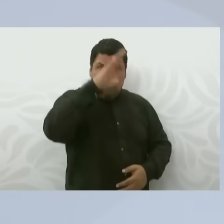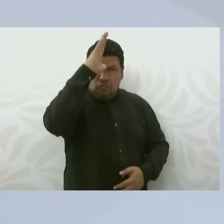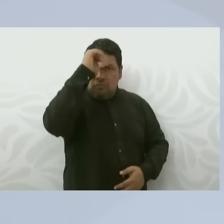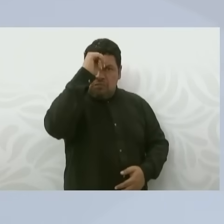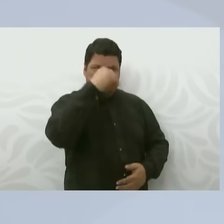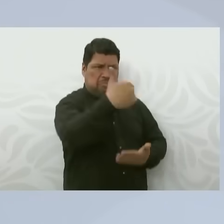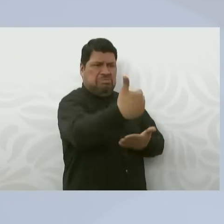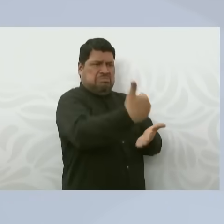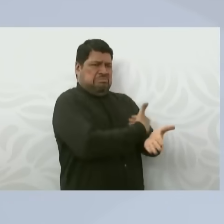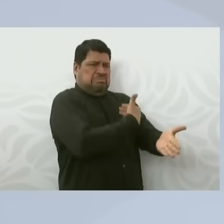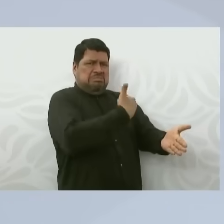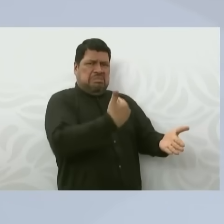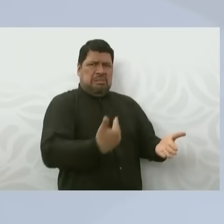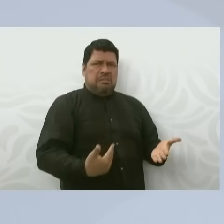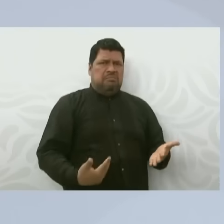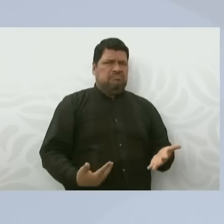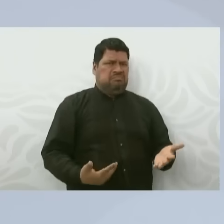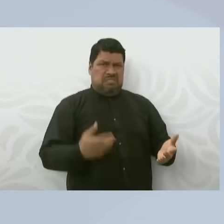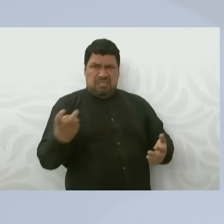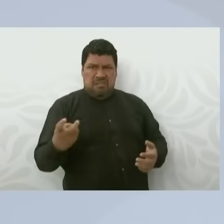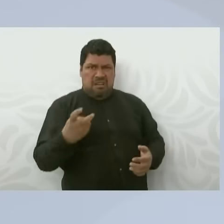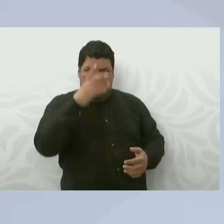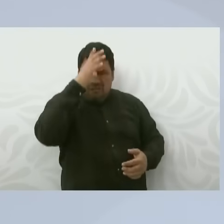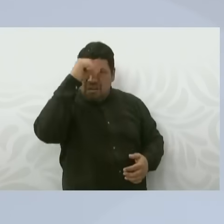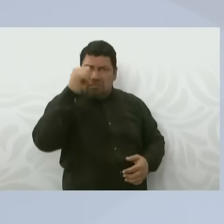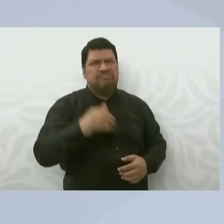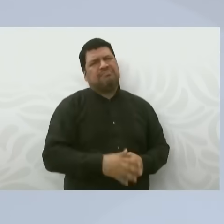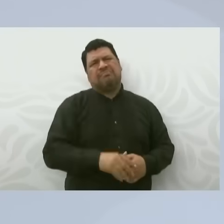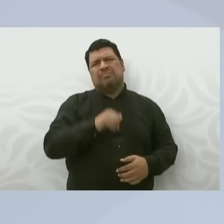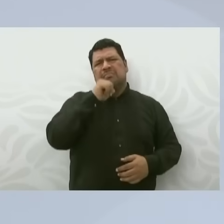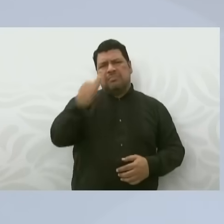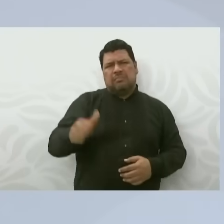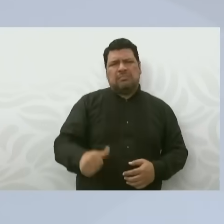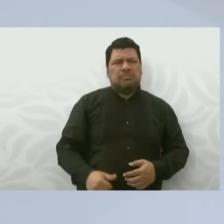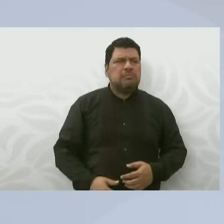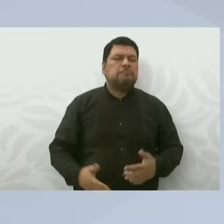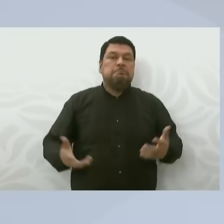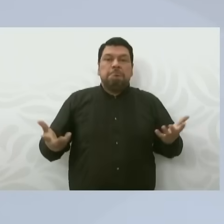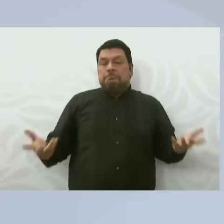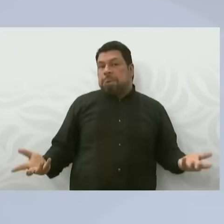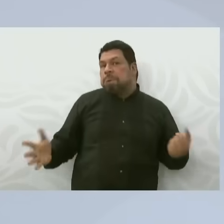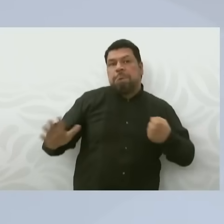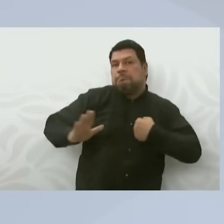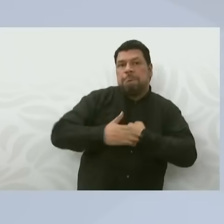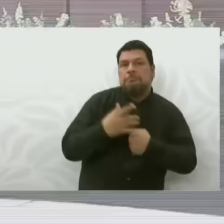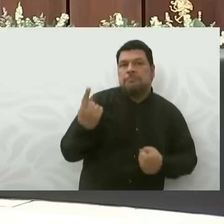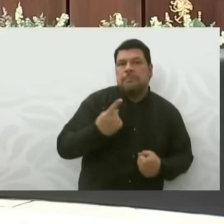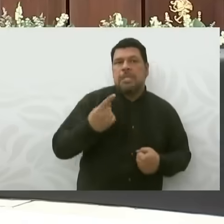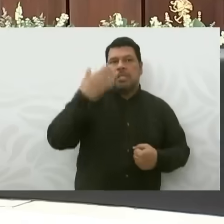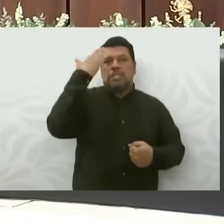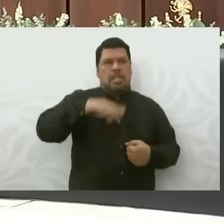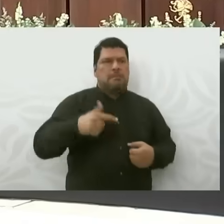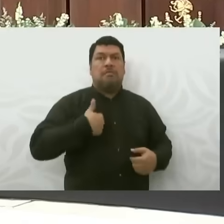aceptar la entrada del ejército estadounidense para supuestamente apoyar el derrocamiento de